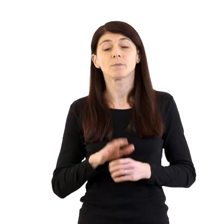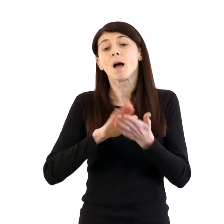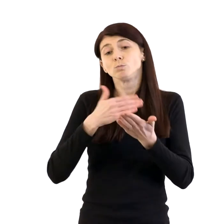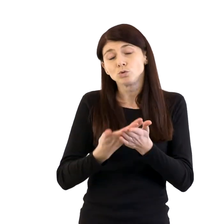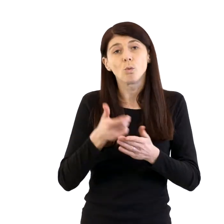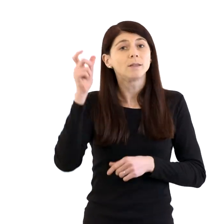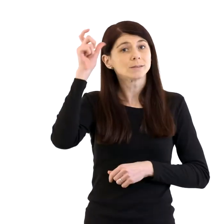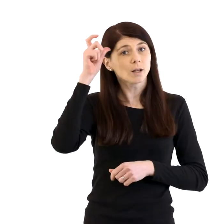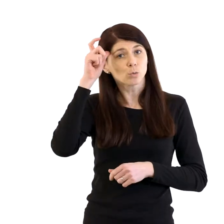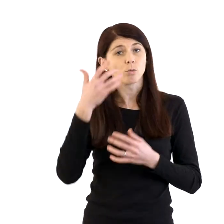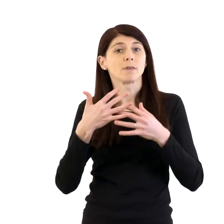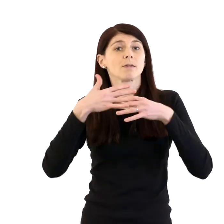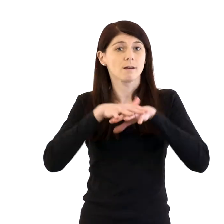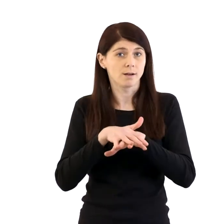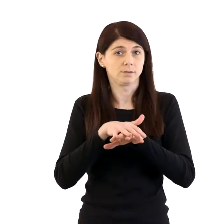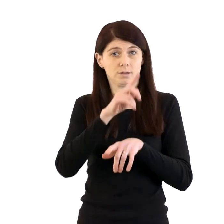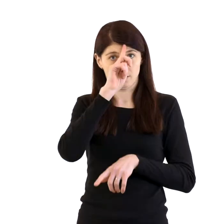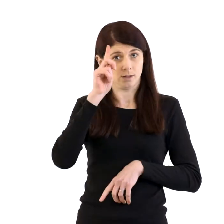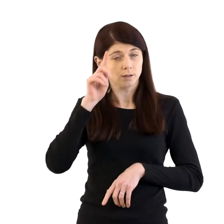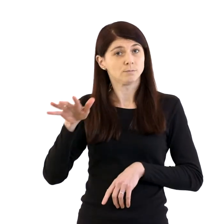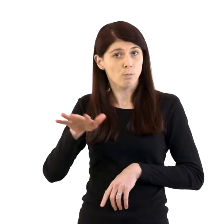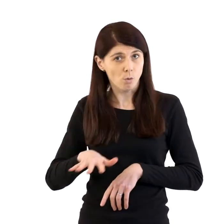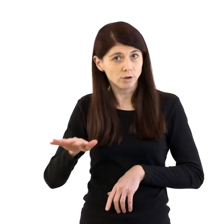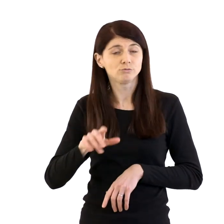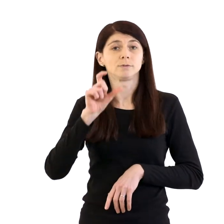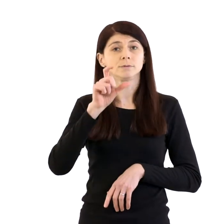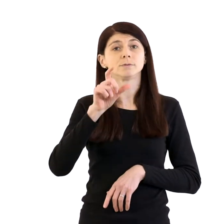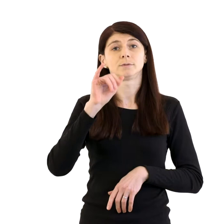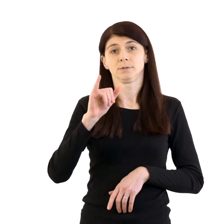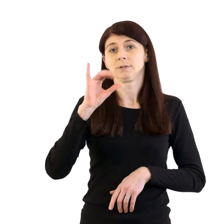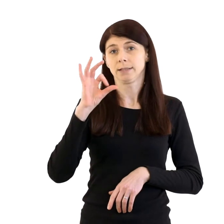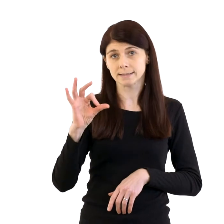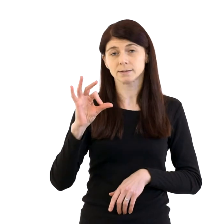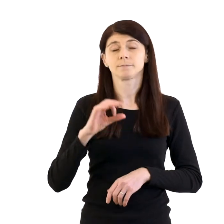(tak jak Centrum Integracji Społecznej CIS,